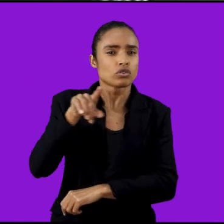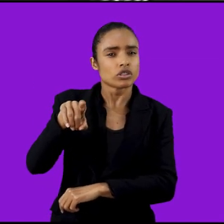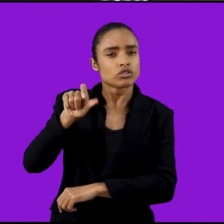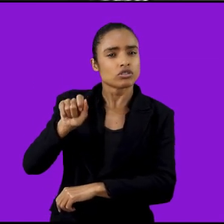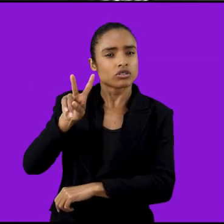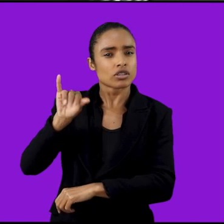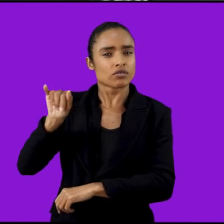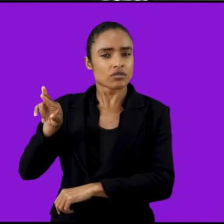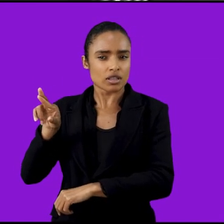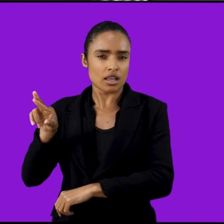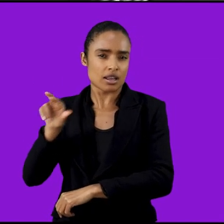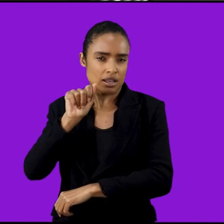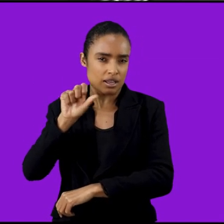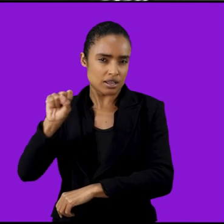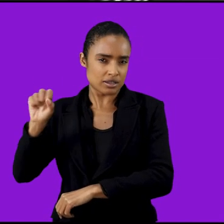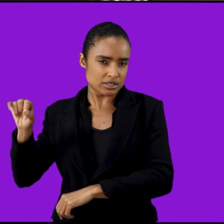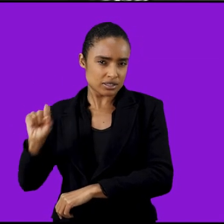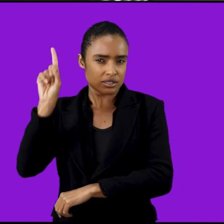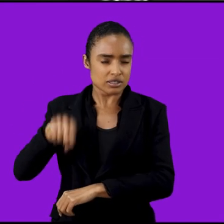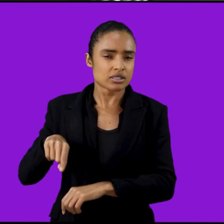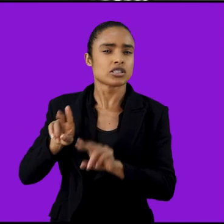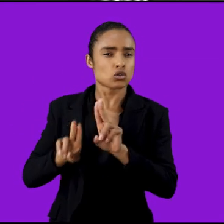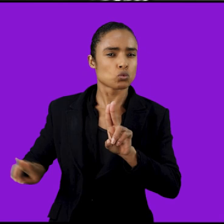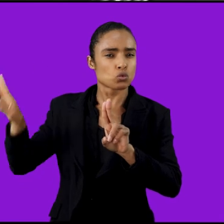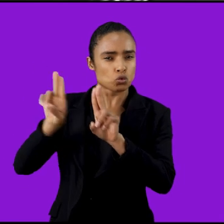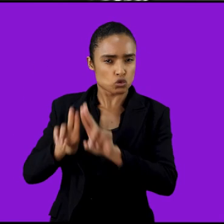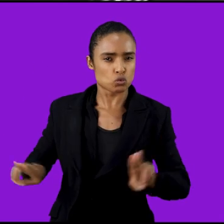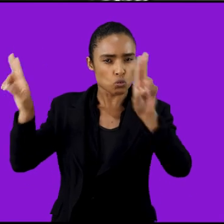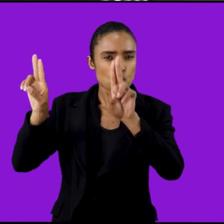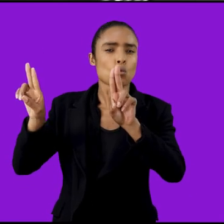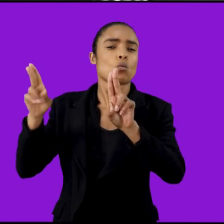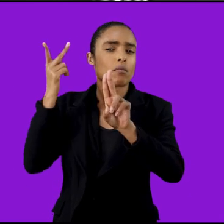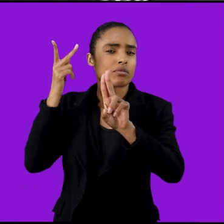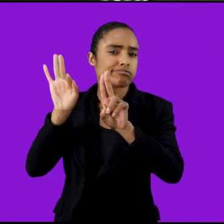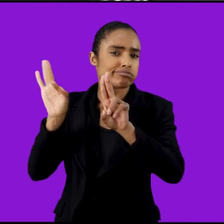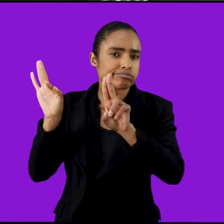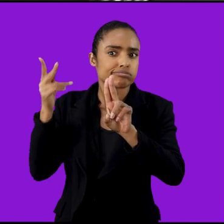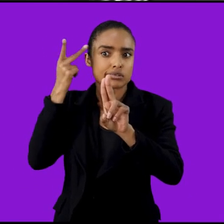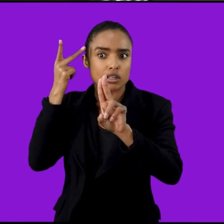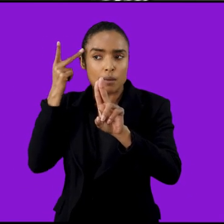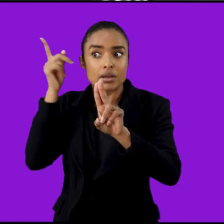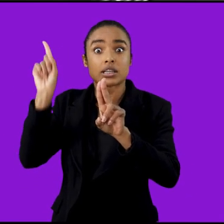Já ouvi falar, já… Ele é do movimento negro, é um professor da USP, passou por grandes universidades, ele foi um dos caras que me apresentou os